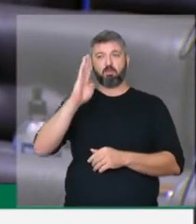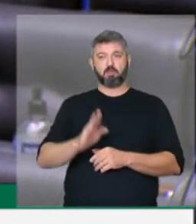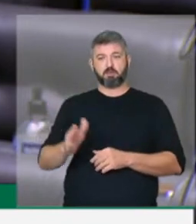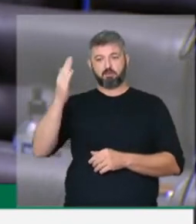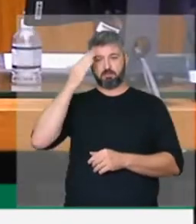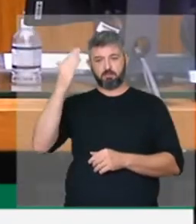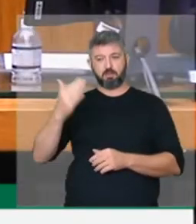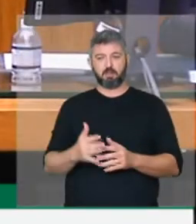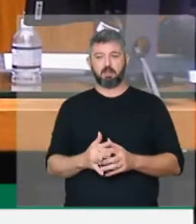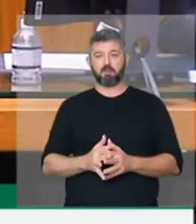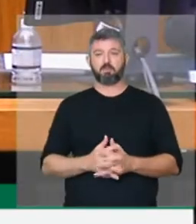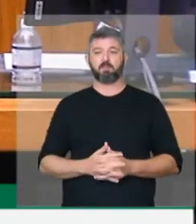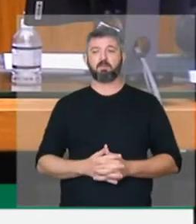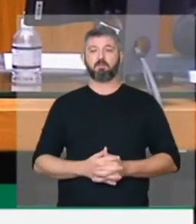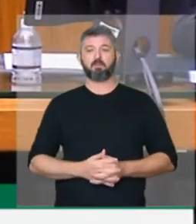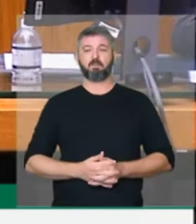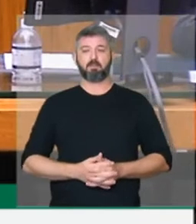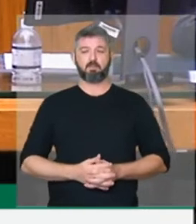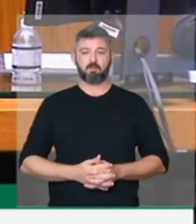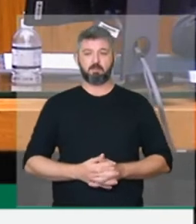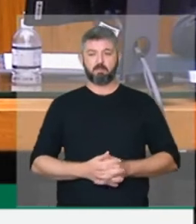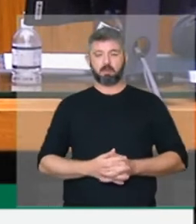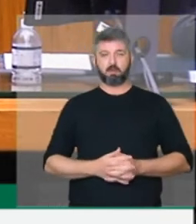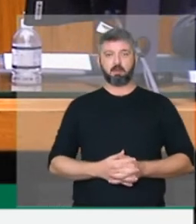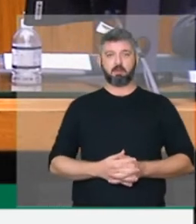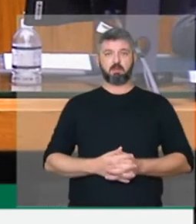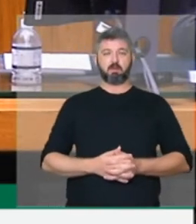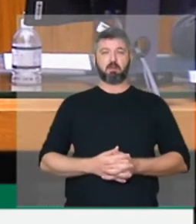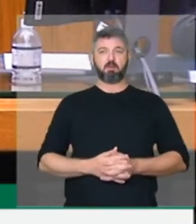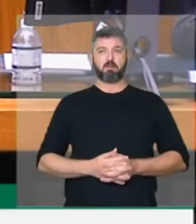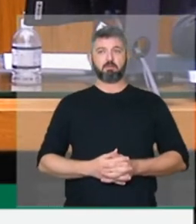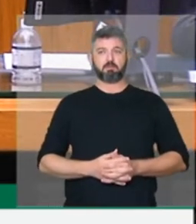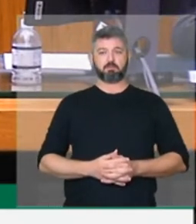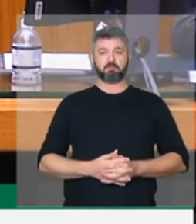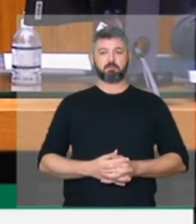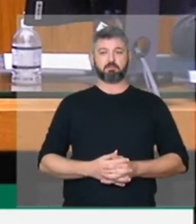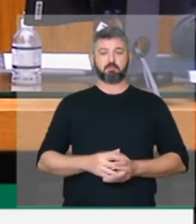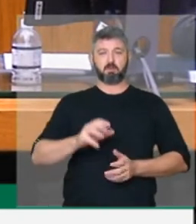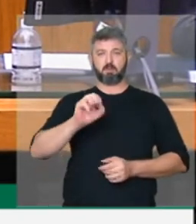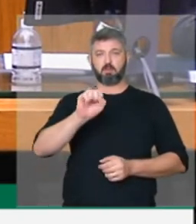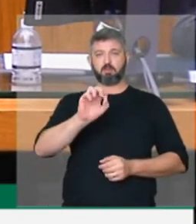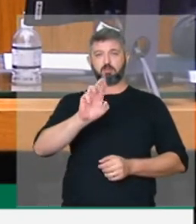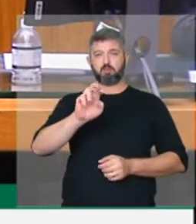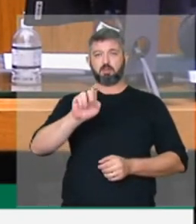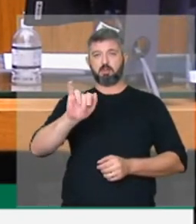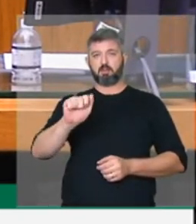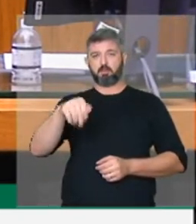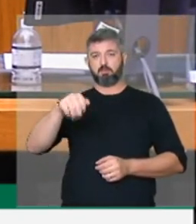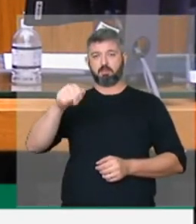EMPREGO E RENDA NO BRASIL. MUITO OBRIGADO PRESIDENTE. -- [PRESIDENTE]: OBRIGADO DEPUTADO. DEPUTADA SORAYA MANATO TEMPO DE LIDERANÇA